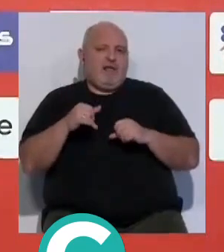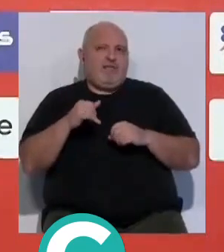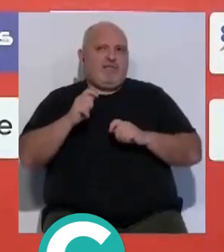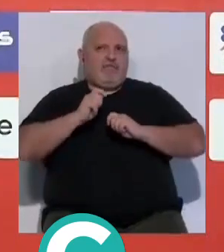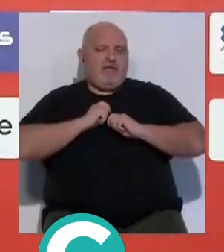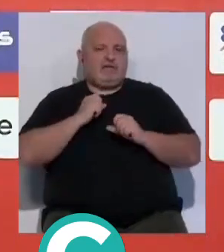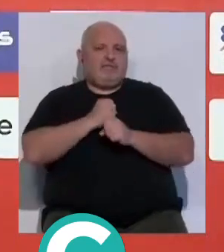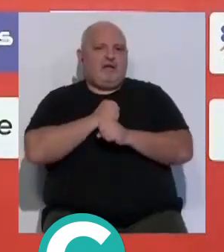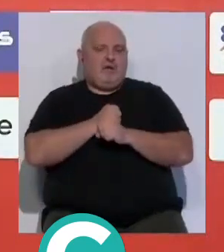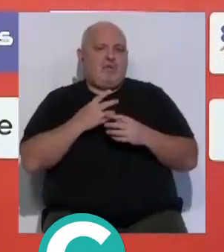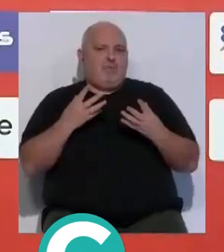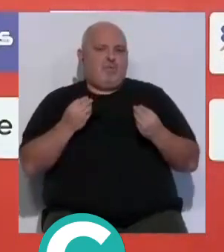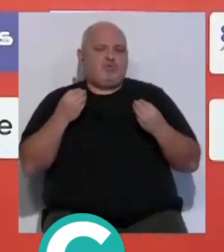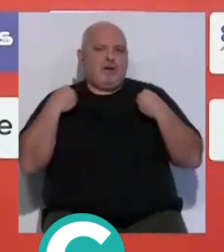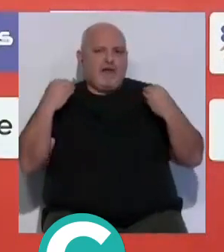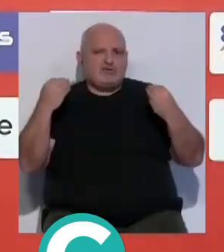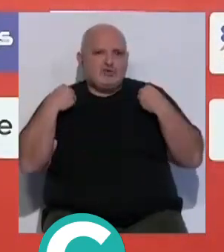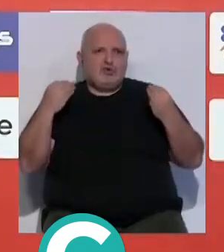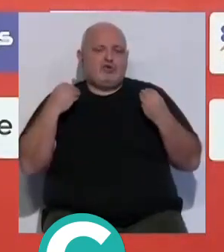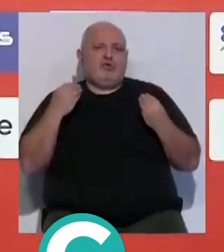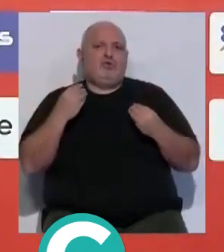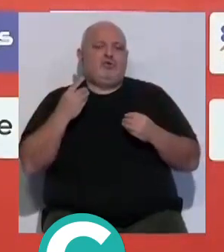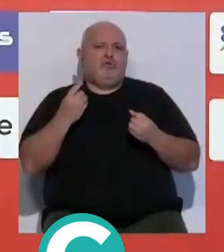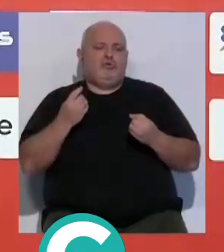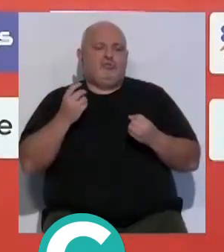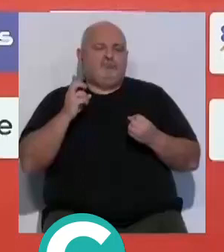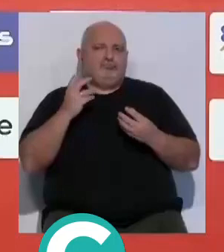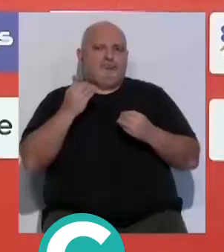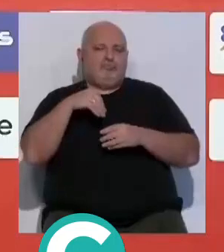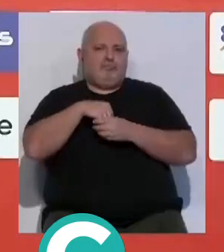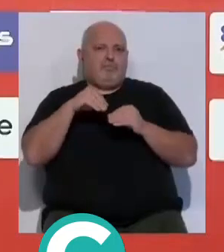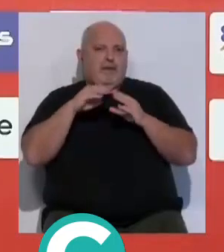trabajo mucho trabajo de gimnasio muchas cosas muchas veces también en mi casa no a cuidar el